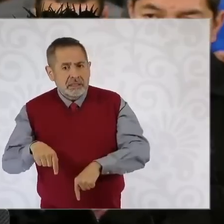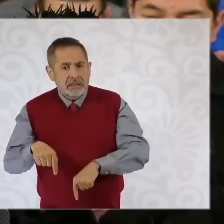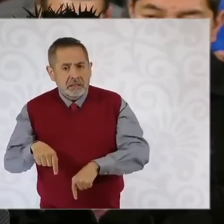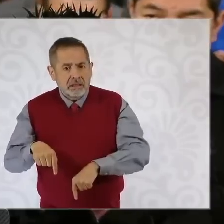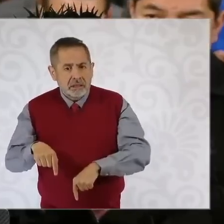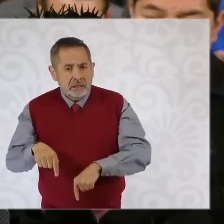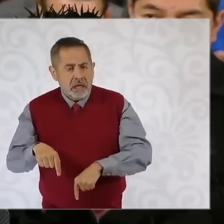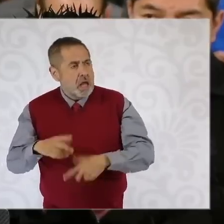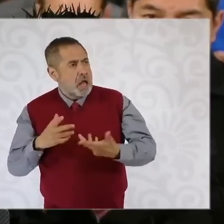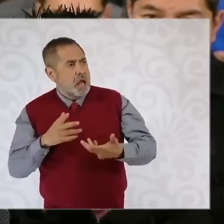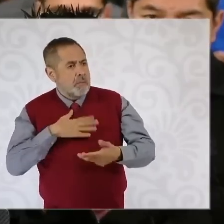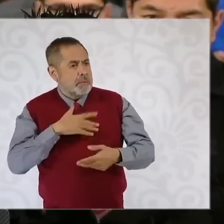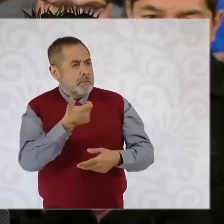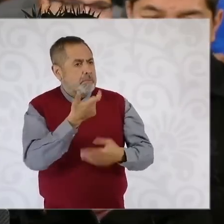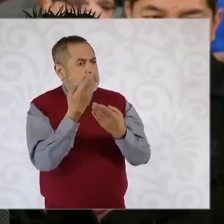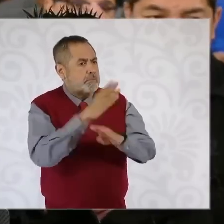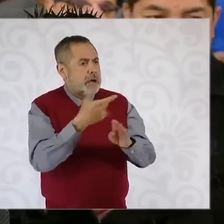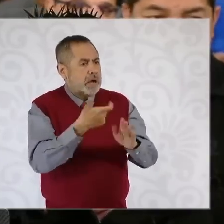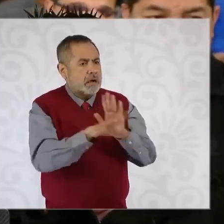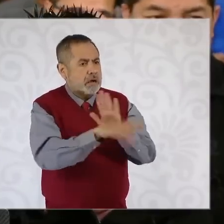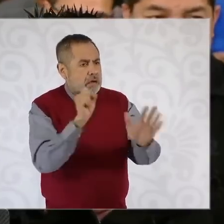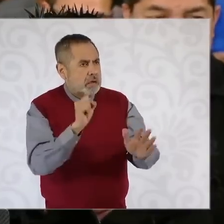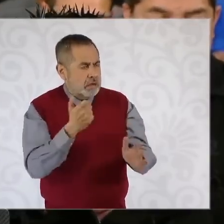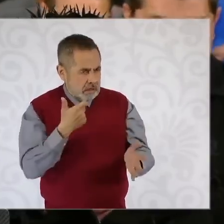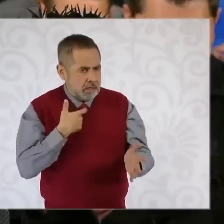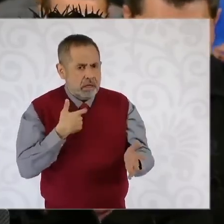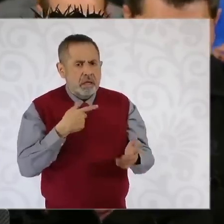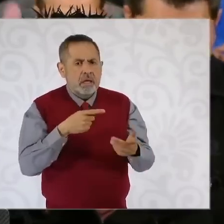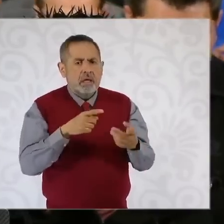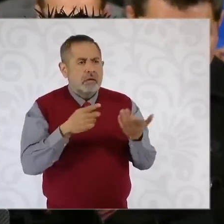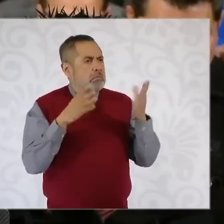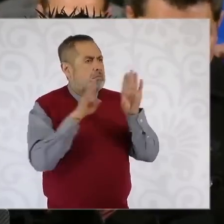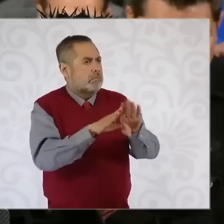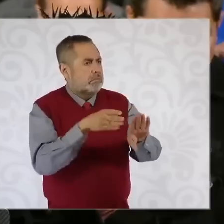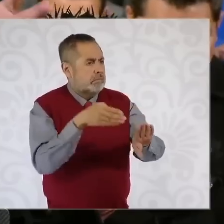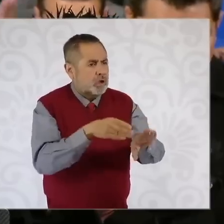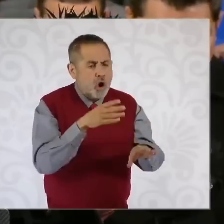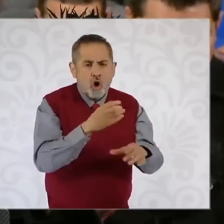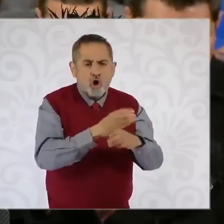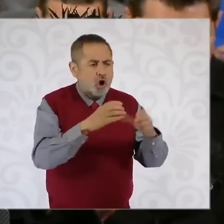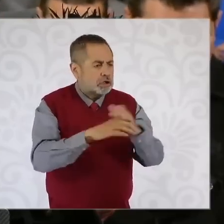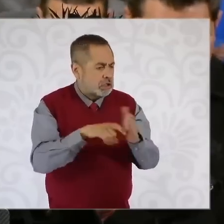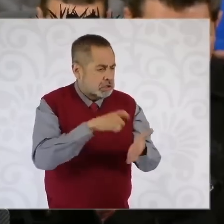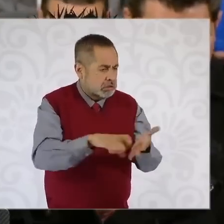acceder a sus cuentas bancarias no los dejan acceder a sus bienes muebles que ya tienen allá y